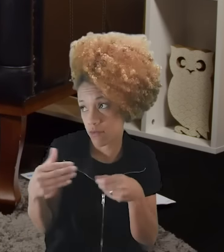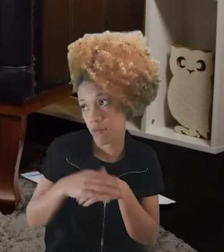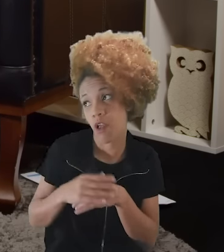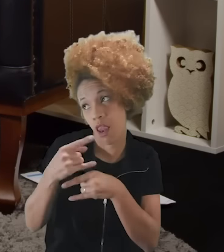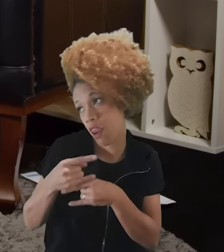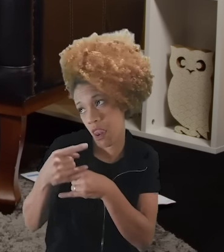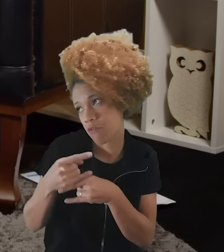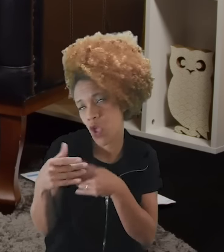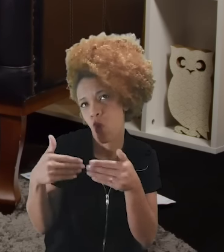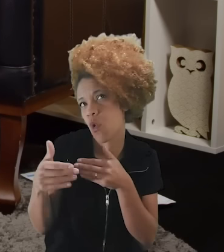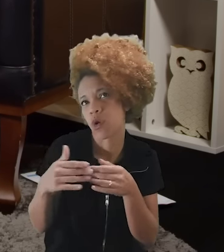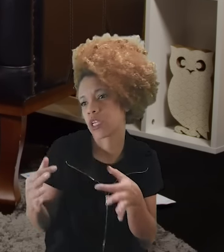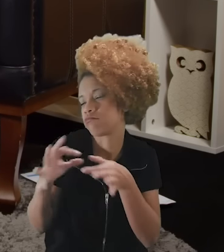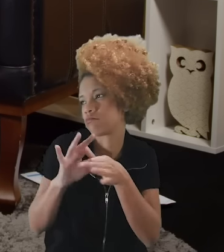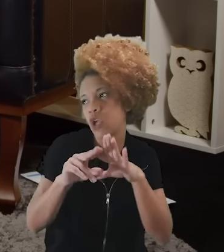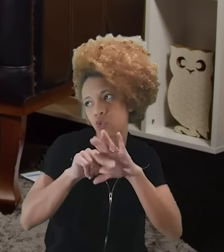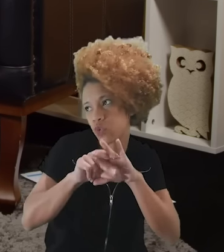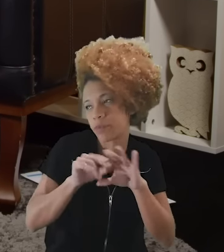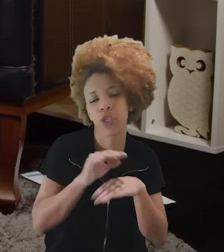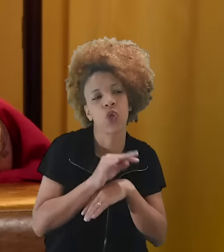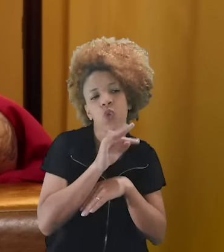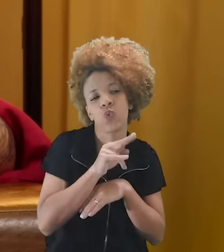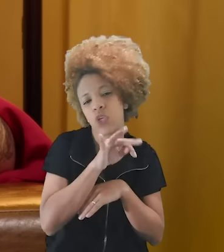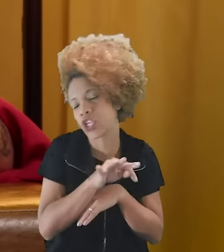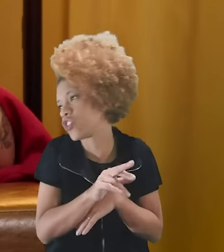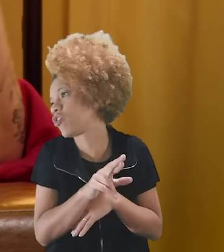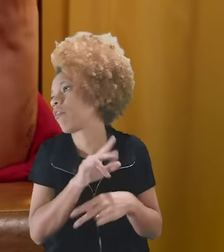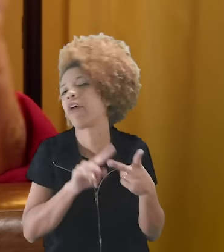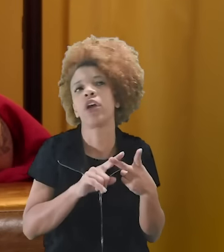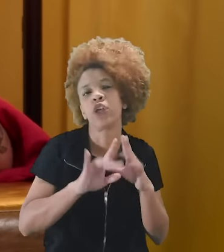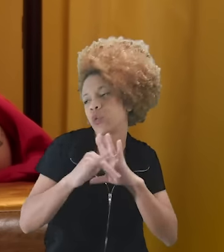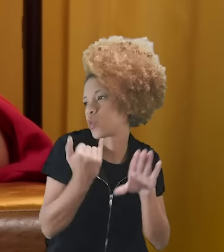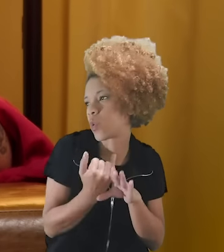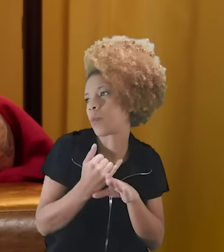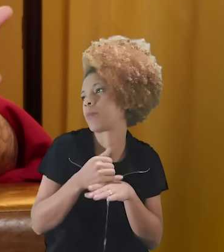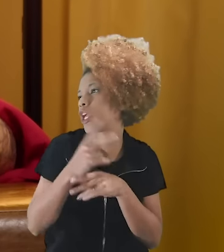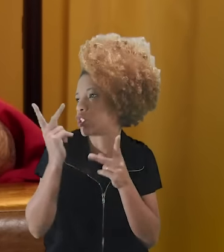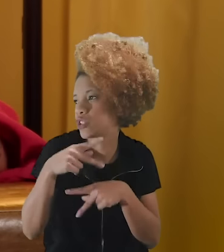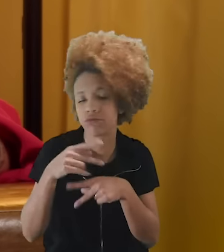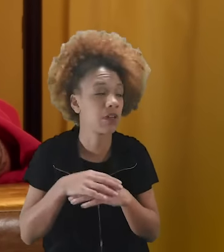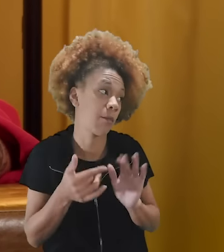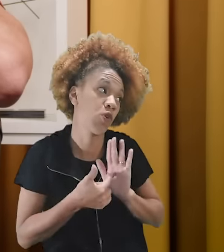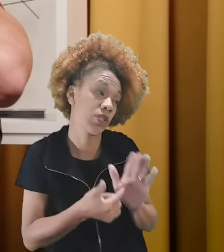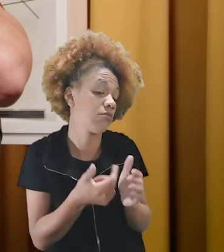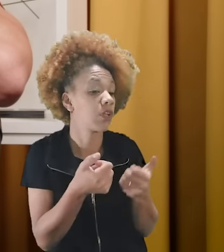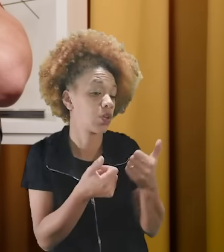Live você pode fazer em qualquer tipo de veículo de streaming né Pode ser na Twitch no YouTube hoje em dia também no tiktok você pode fazer em qualquer lugar mostrando que eu tô jogando